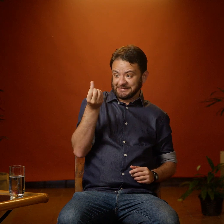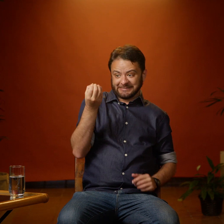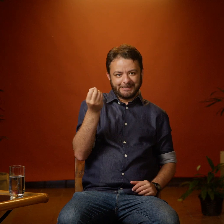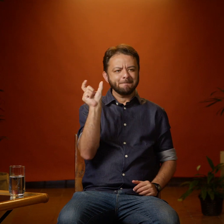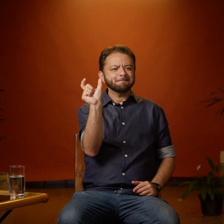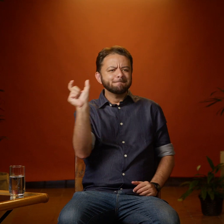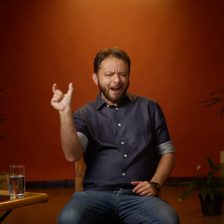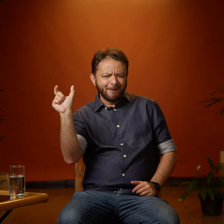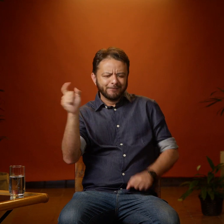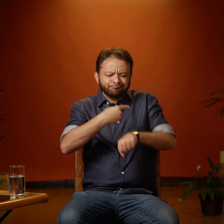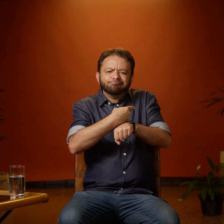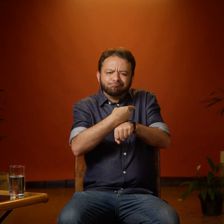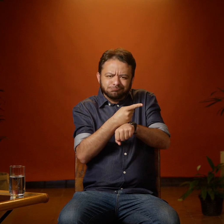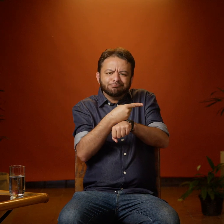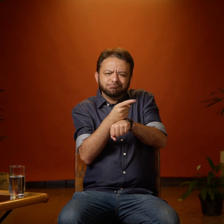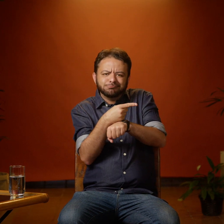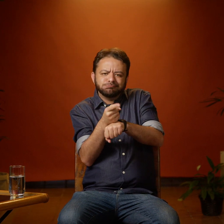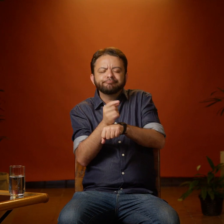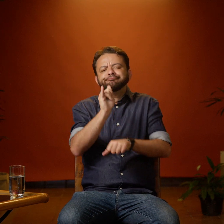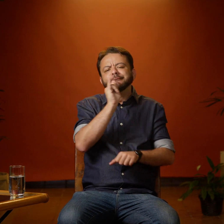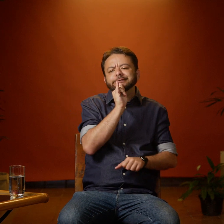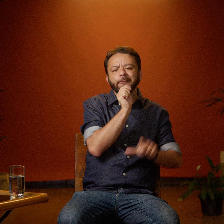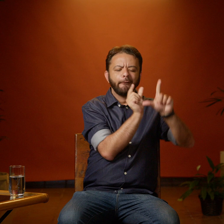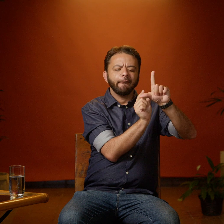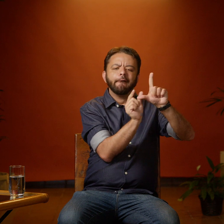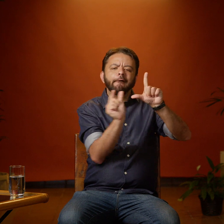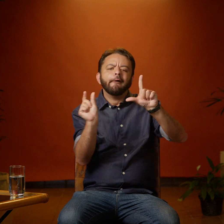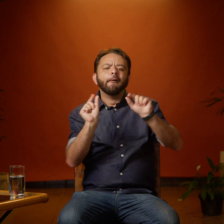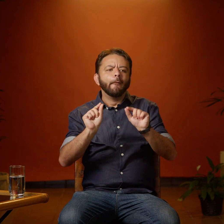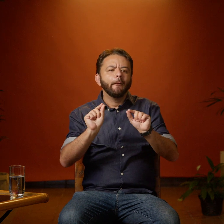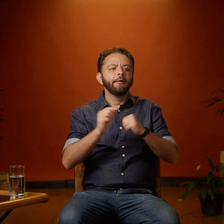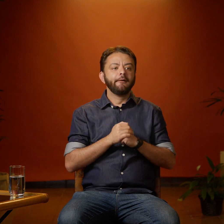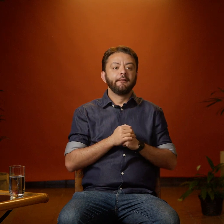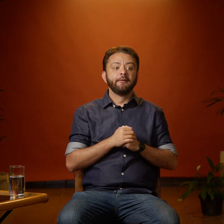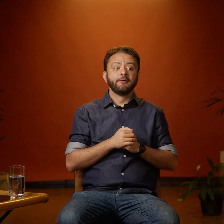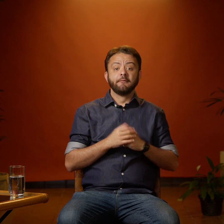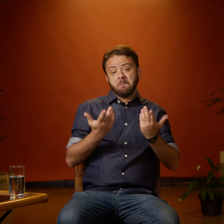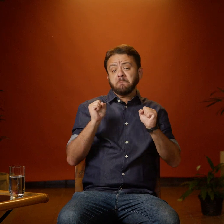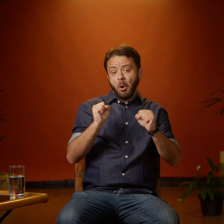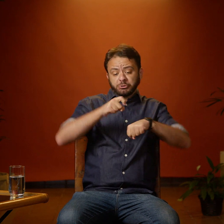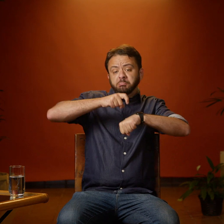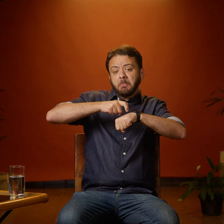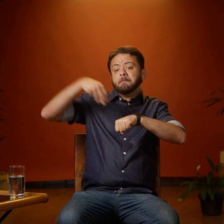desse modo essa regra define a duração do tempo da legenda em relação aos segundos